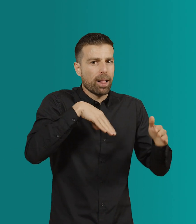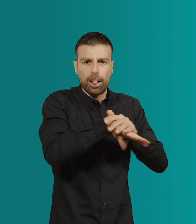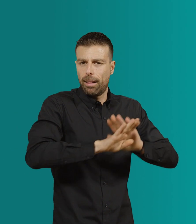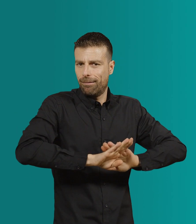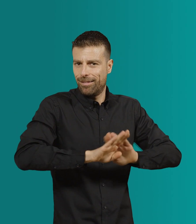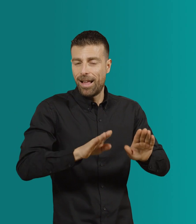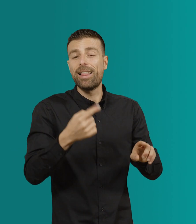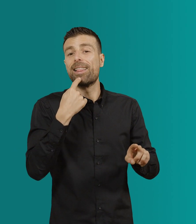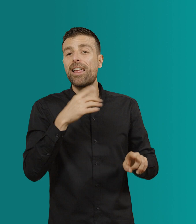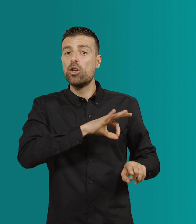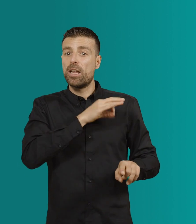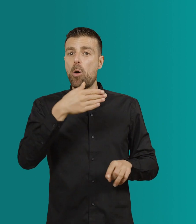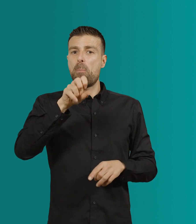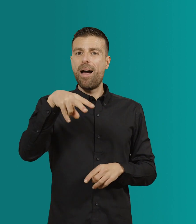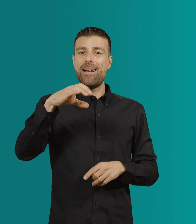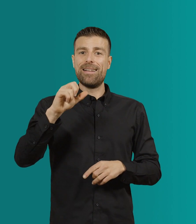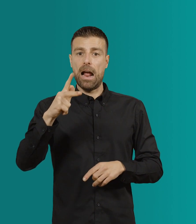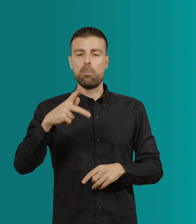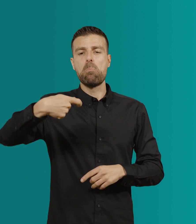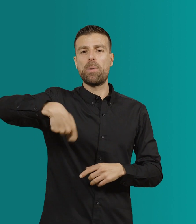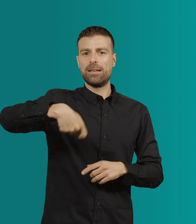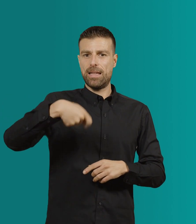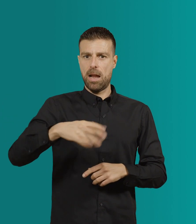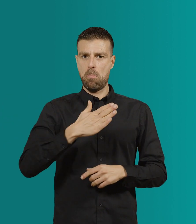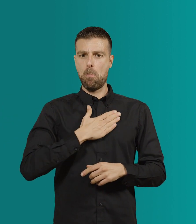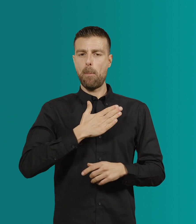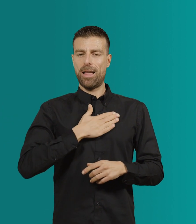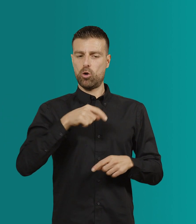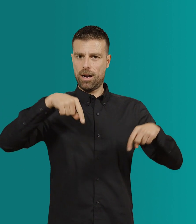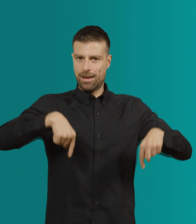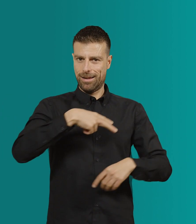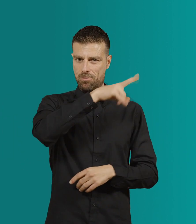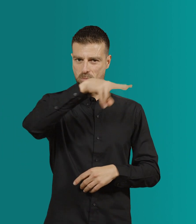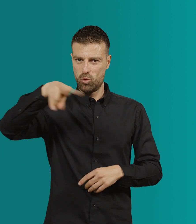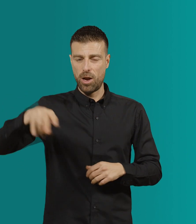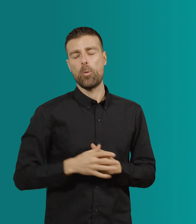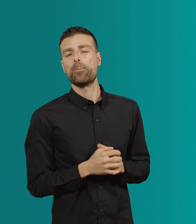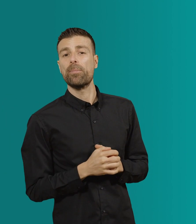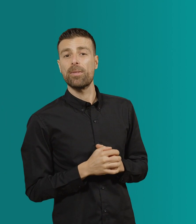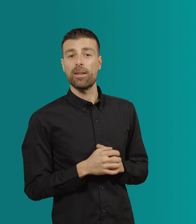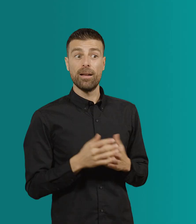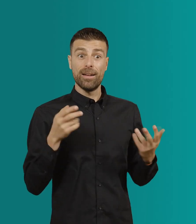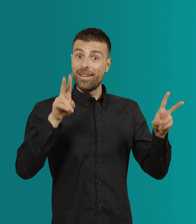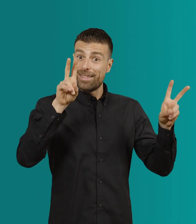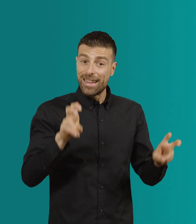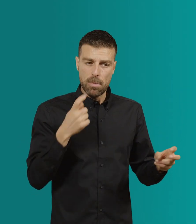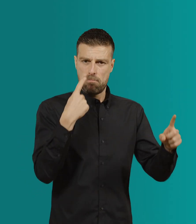com va deixar escrit Manuel Benach, president del patronat del museu. Aquest neguit s'evidencia en totes les peces